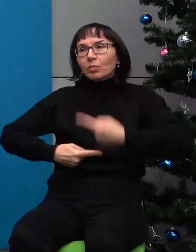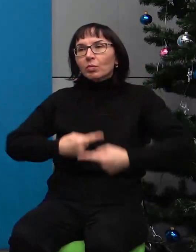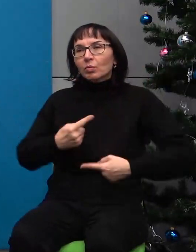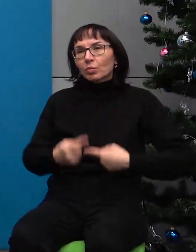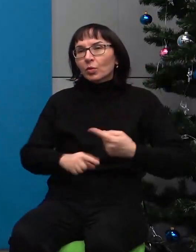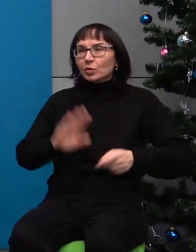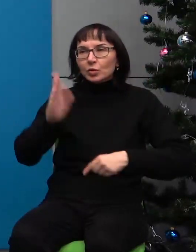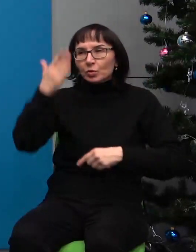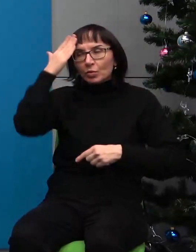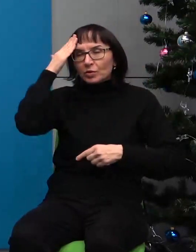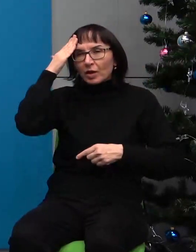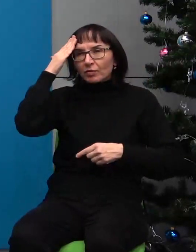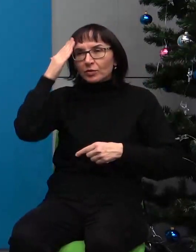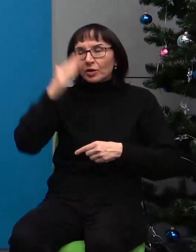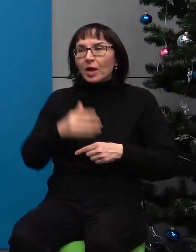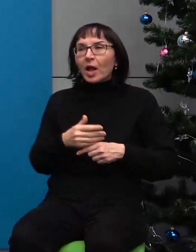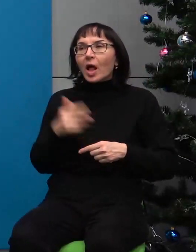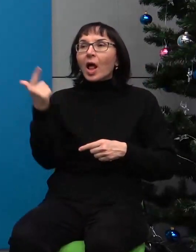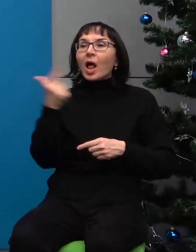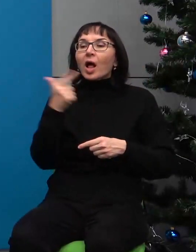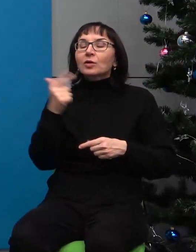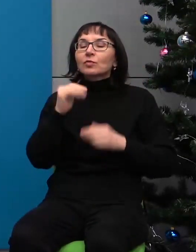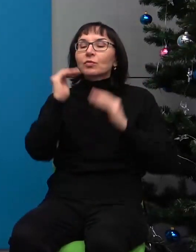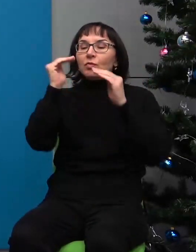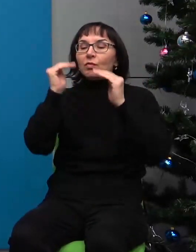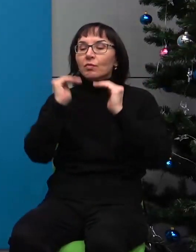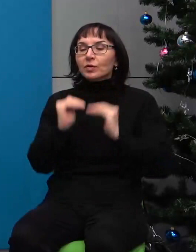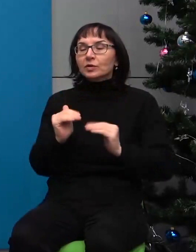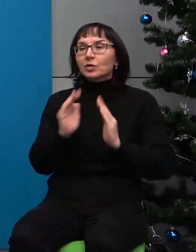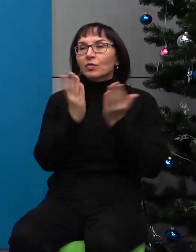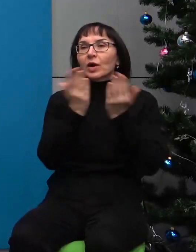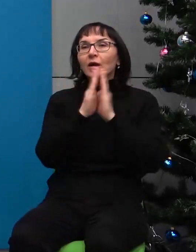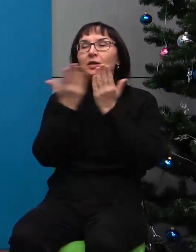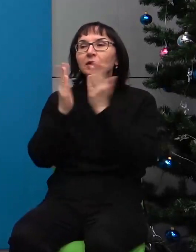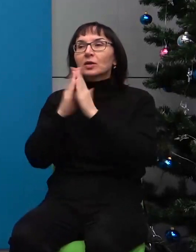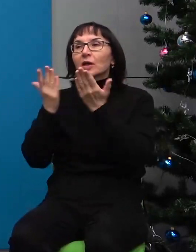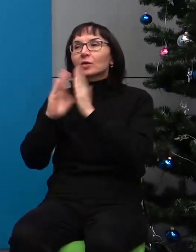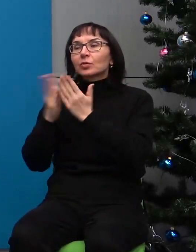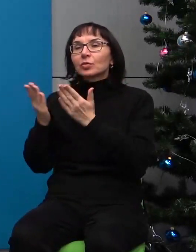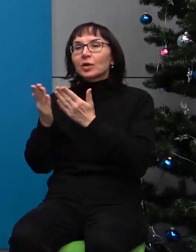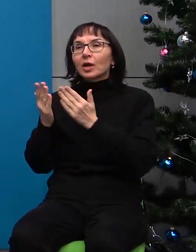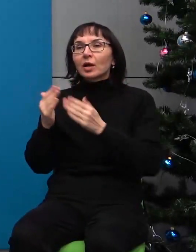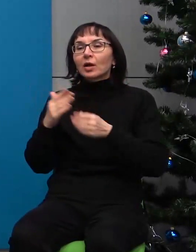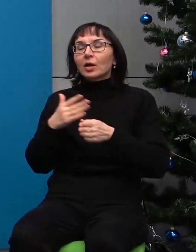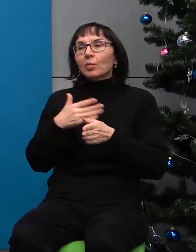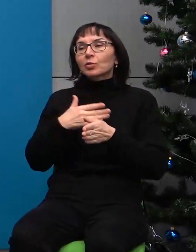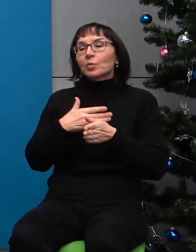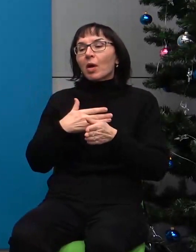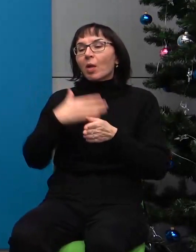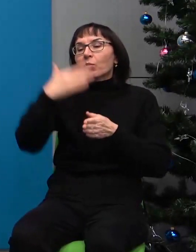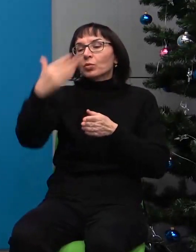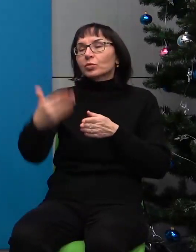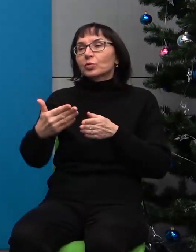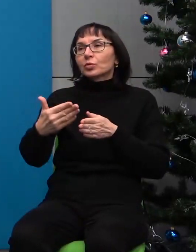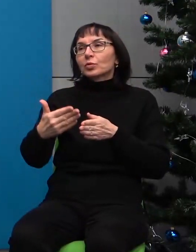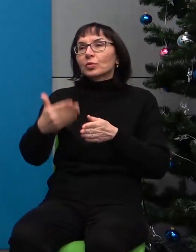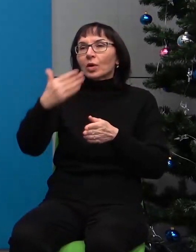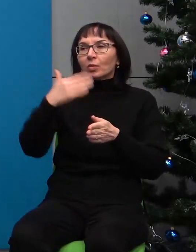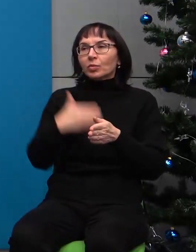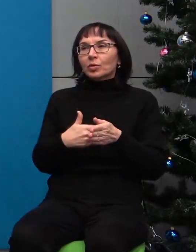natomiast dwufazowa jest literatura dlatego, że posuwamy się, jak czytamy jednocześnie do przodu i do tyłu. To nie jest tak, że my tylko czytamy książkę